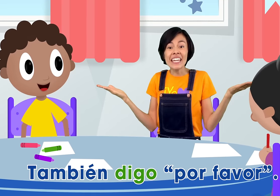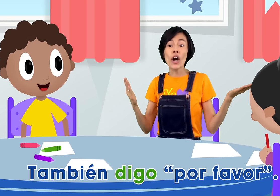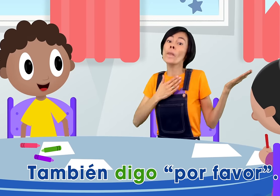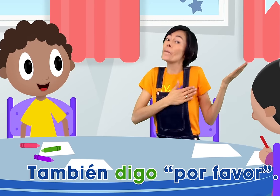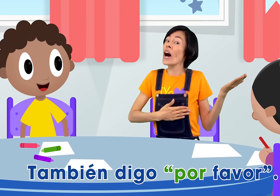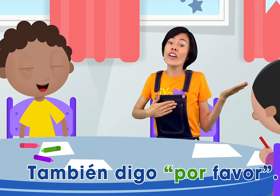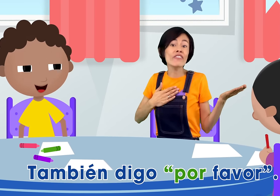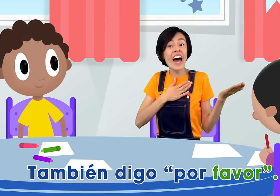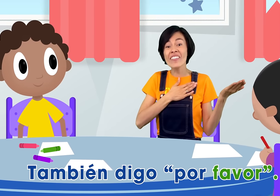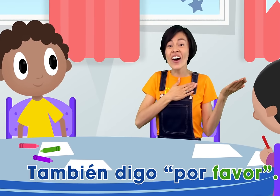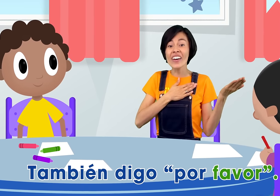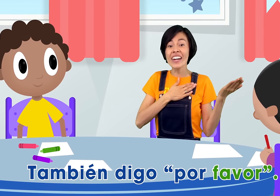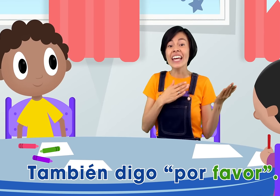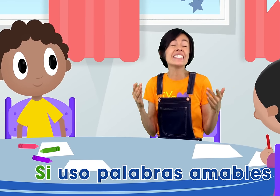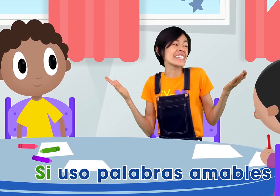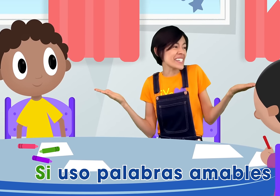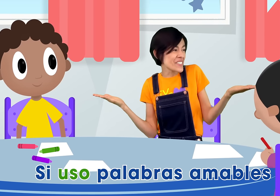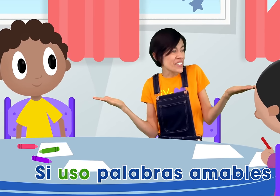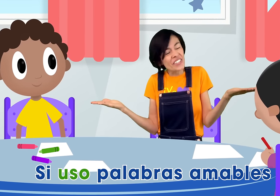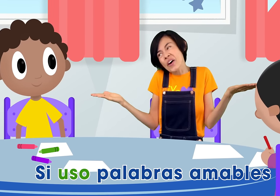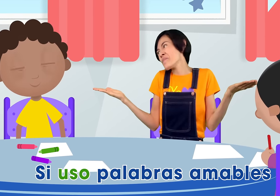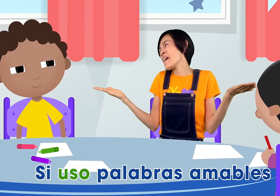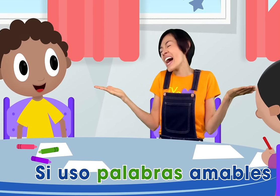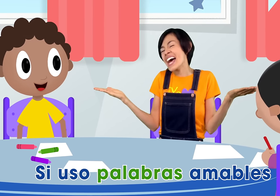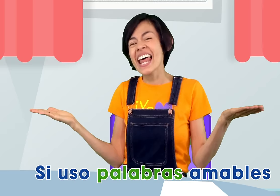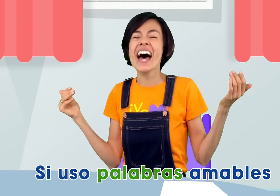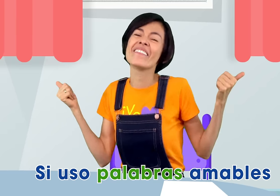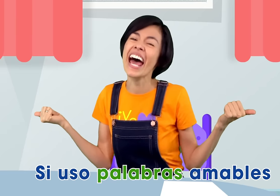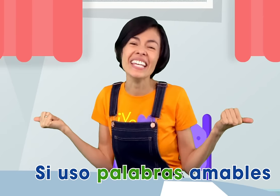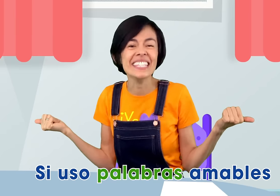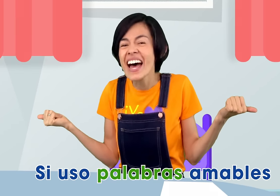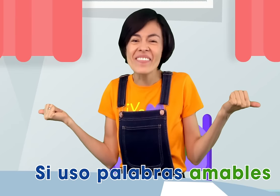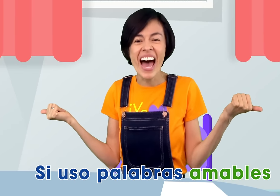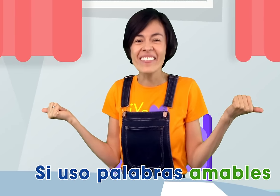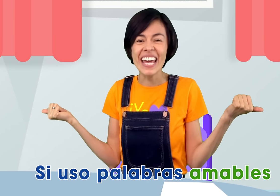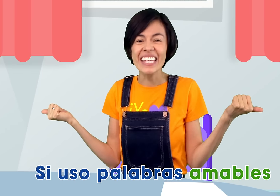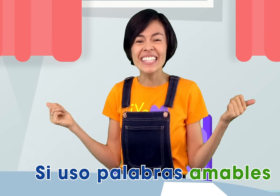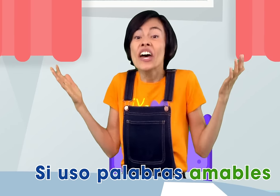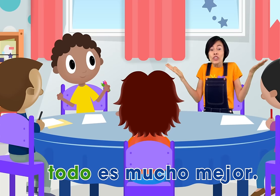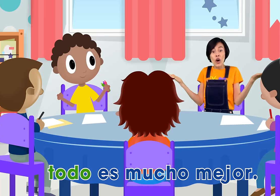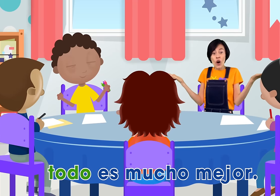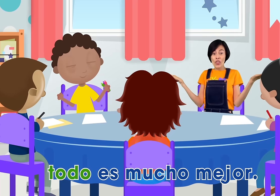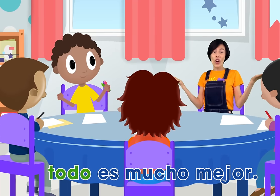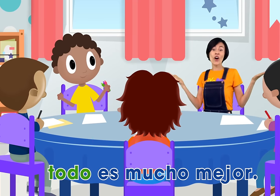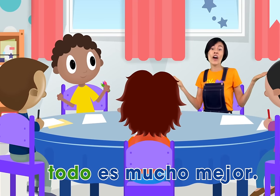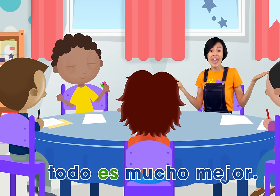Soy amable con